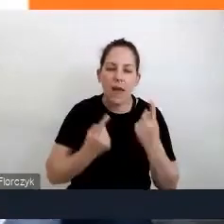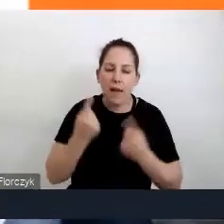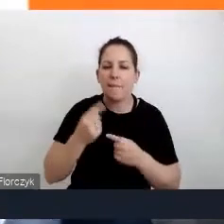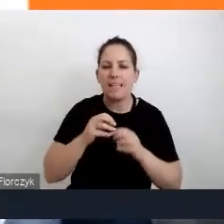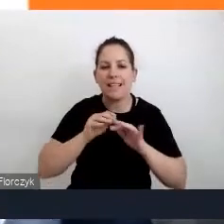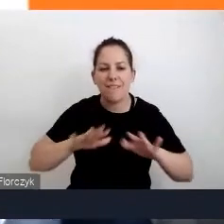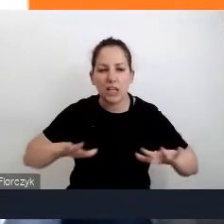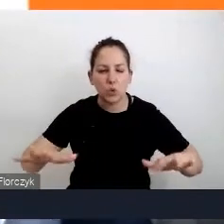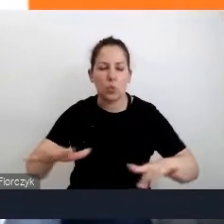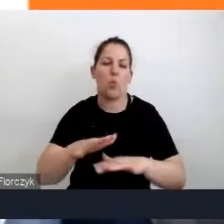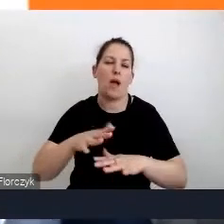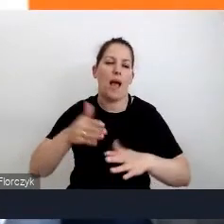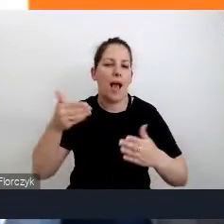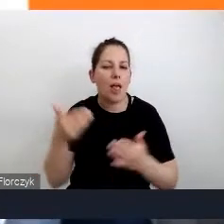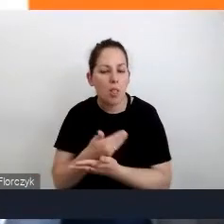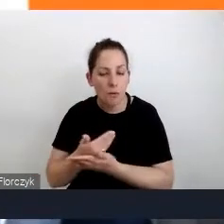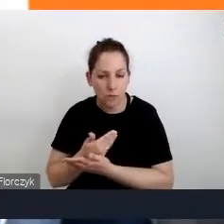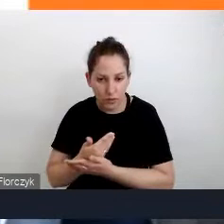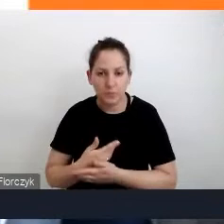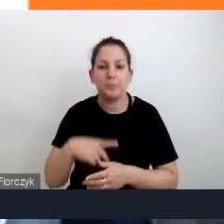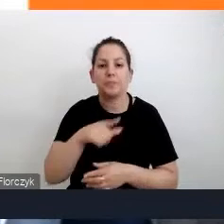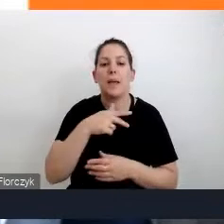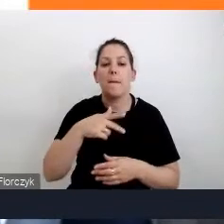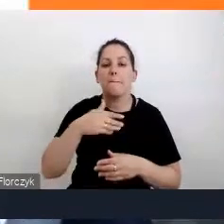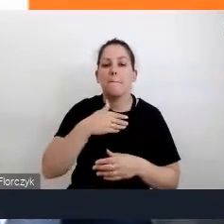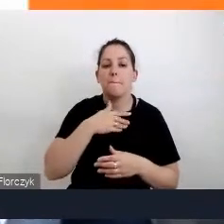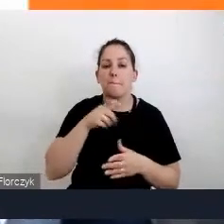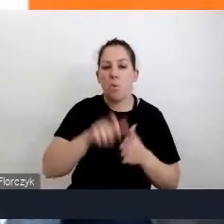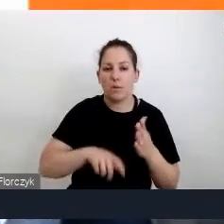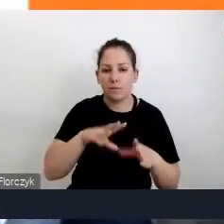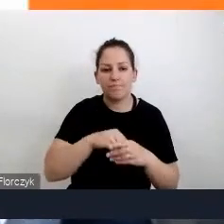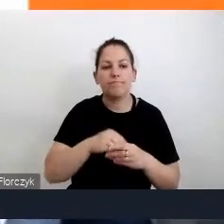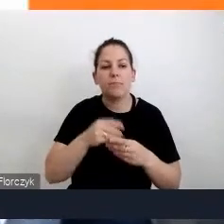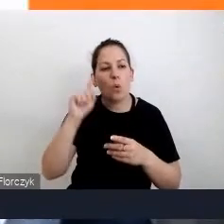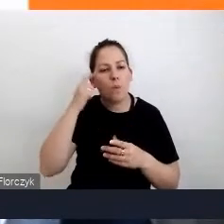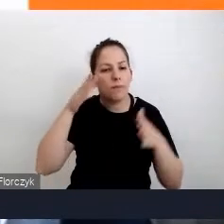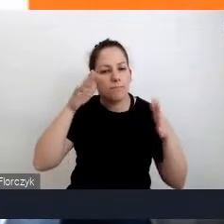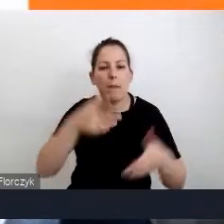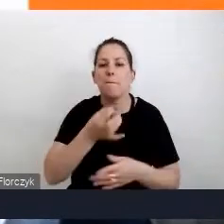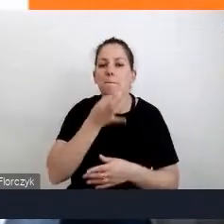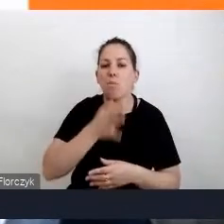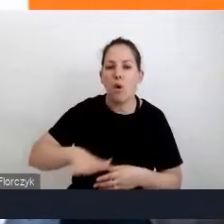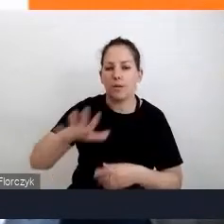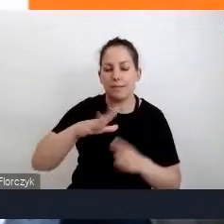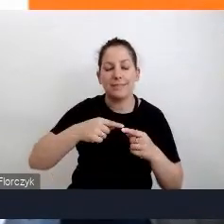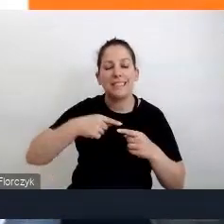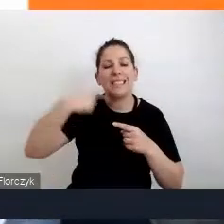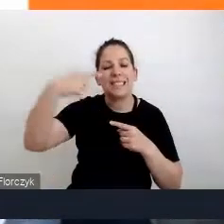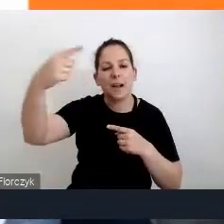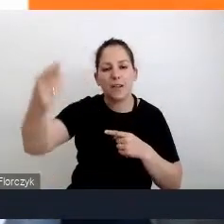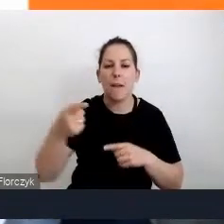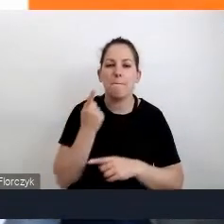Od wielu lat miasto Płock inwestuje w młodzież. Cykliczne organizujemy maraton programistyczny.